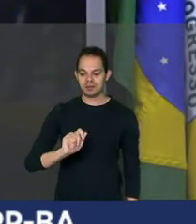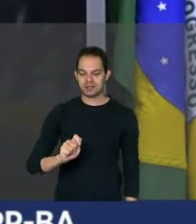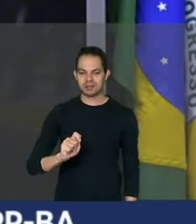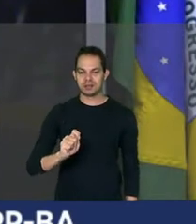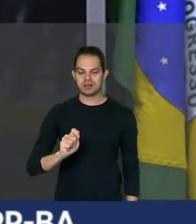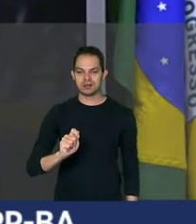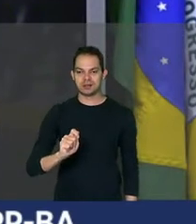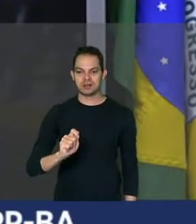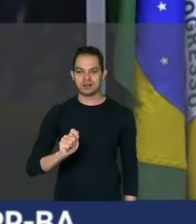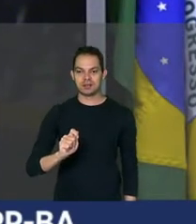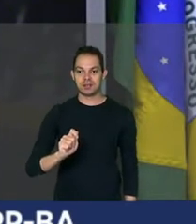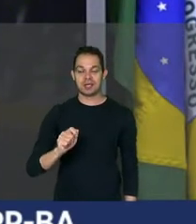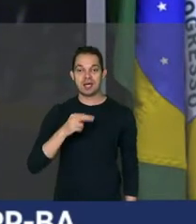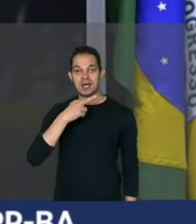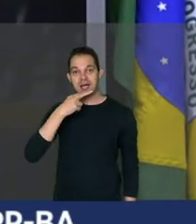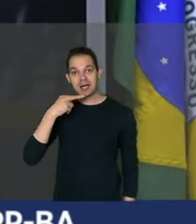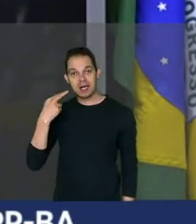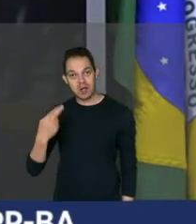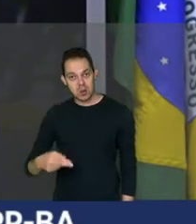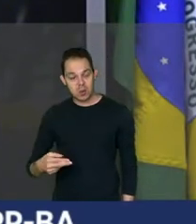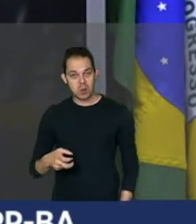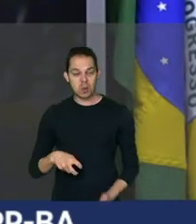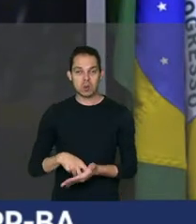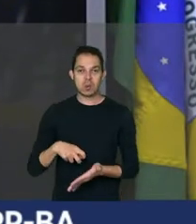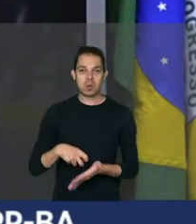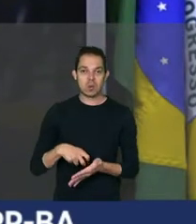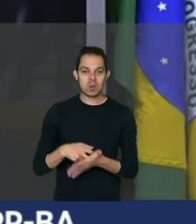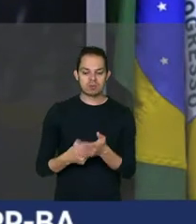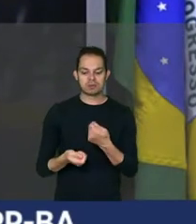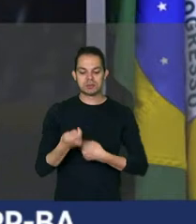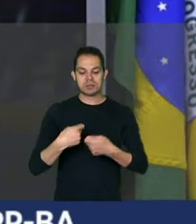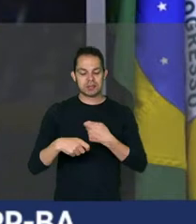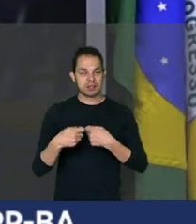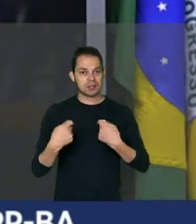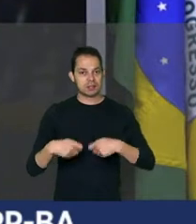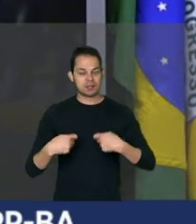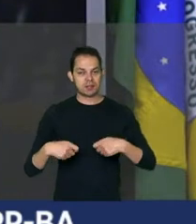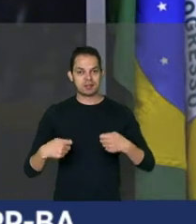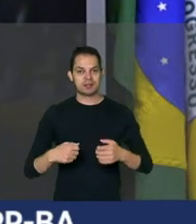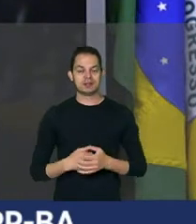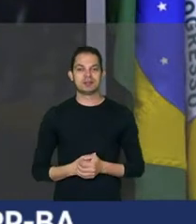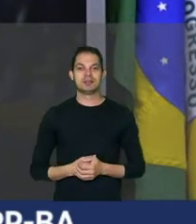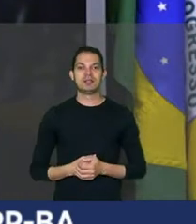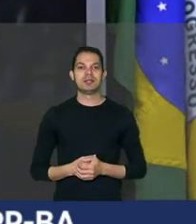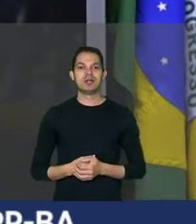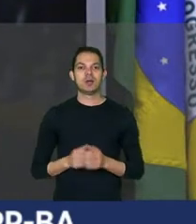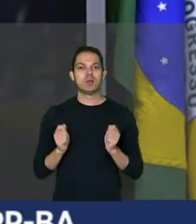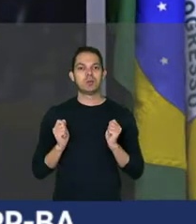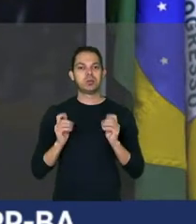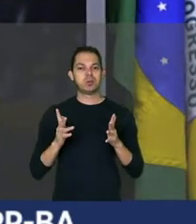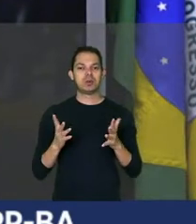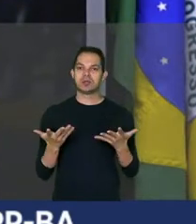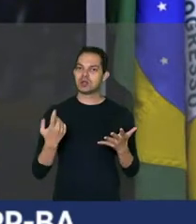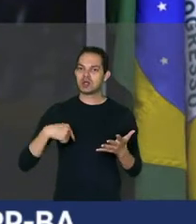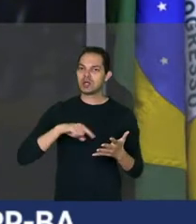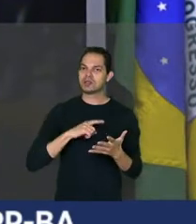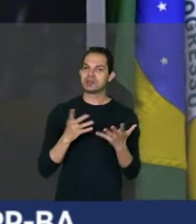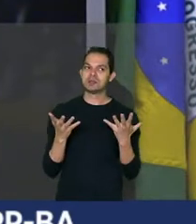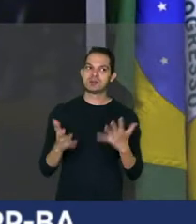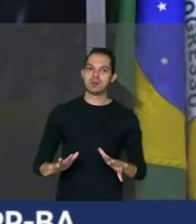AJUDE A UCRÂNIA DA SUA JUSTA DEFESA, ALÉM DE IMPOR É RÚSSIA AS SANÇÕES ECONÔMICAS NECESSÁRIAS CONTRA ESSA ATITUDE